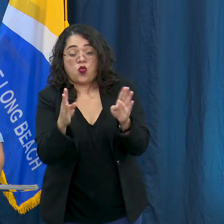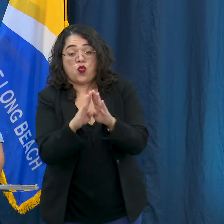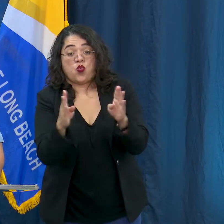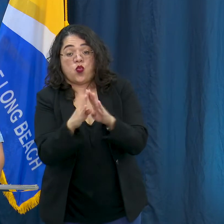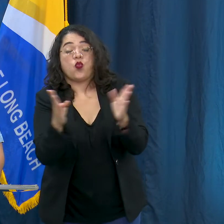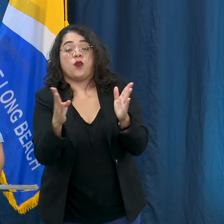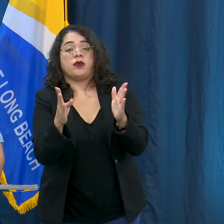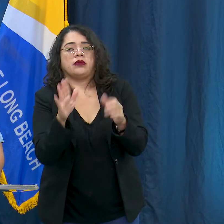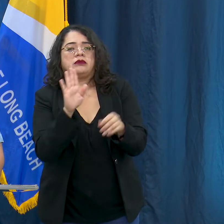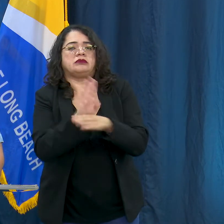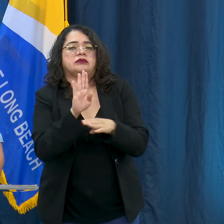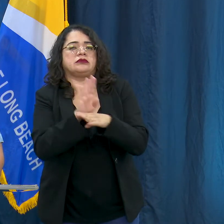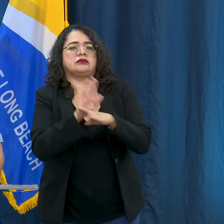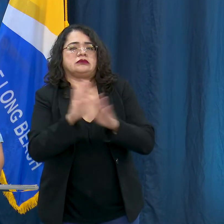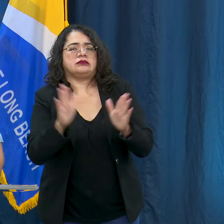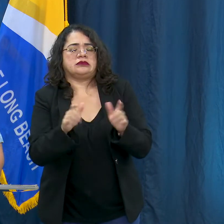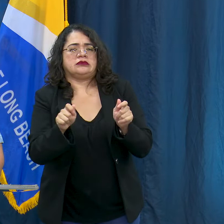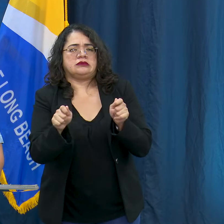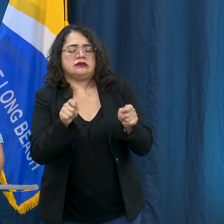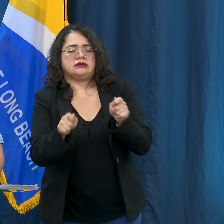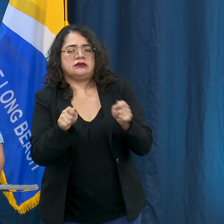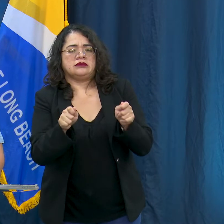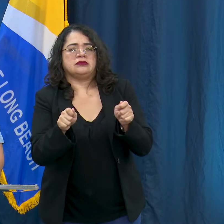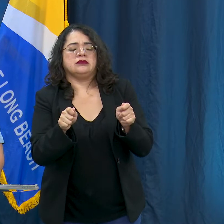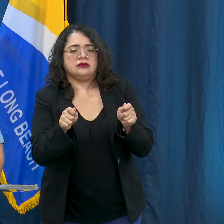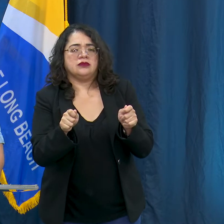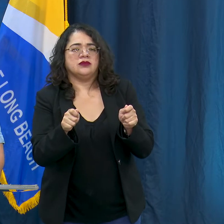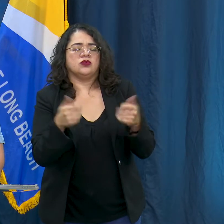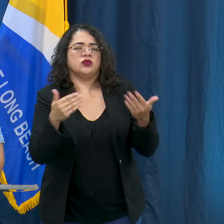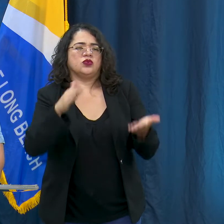Madurai Sione's II consider a Sione's para reducir SEO el riesgo de